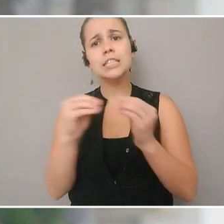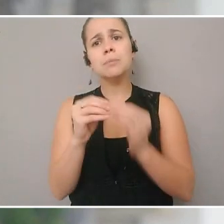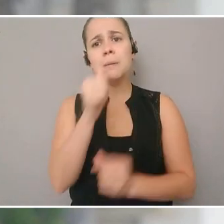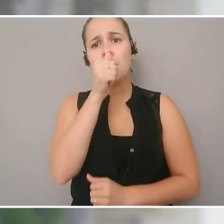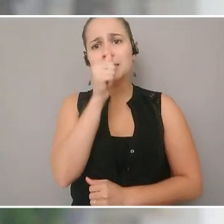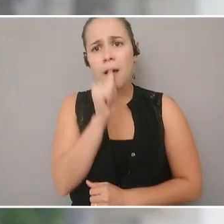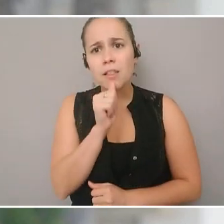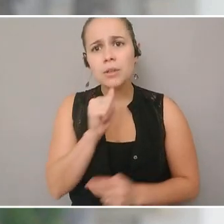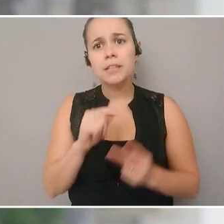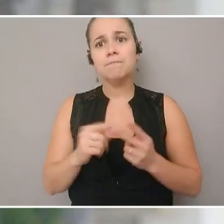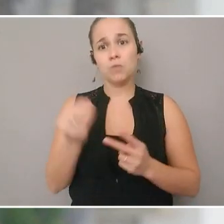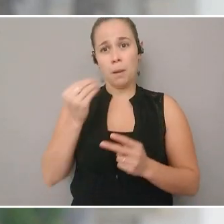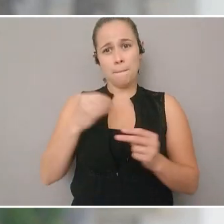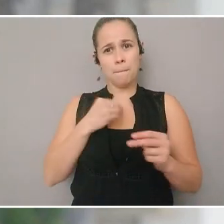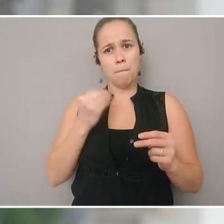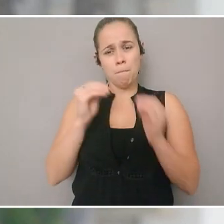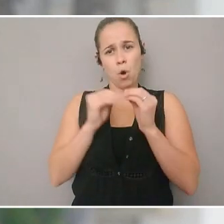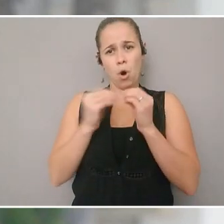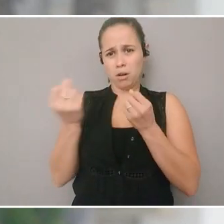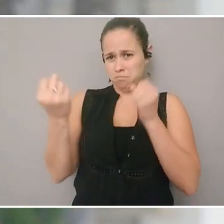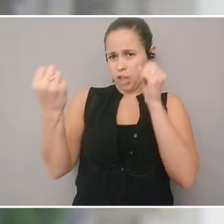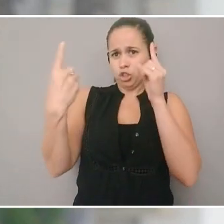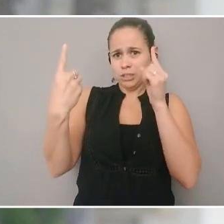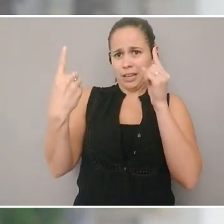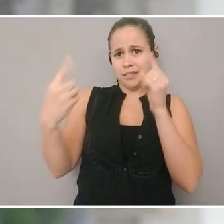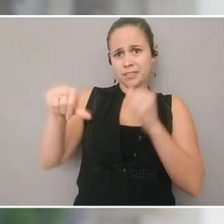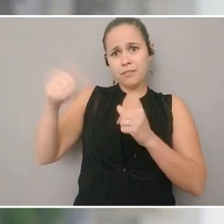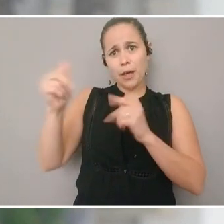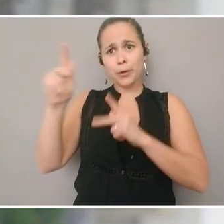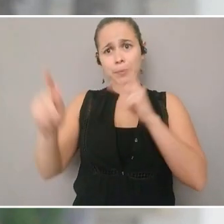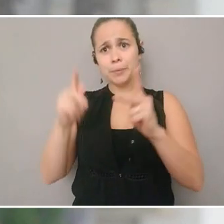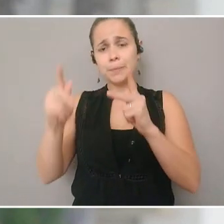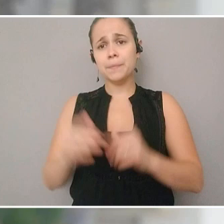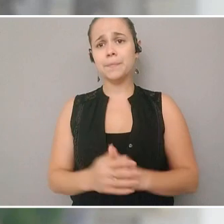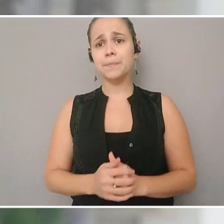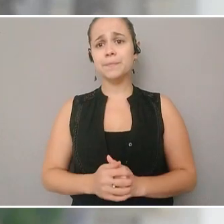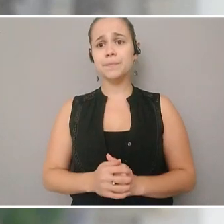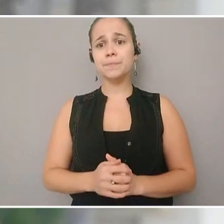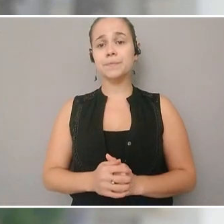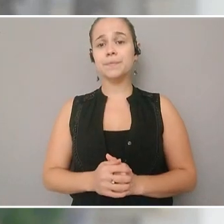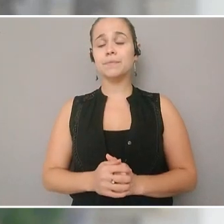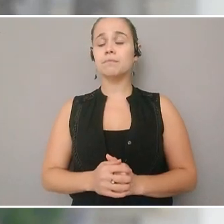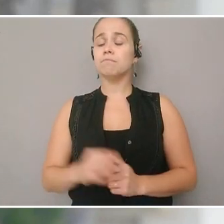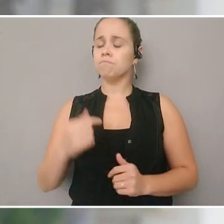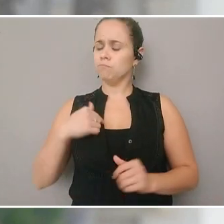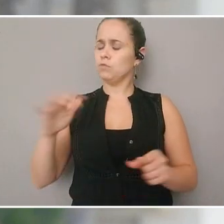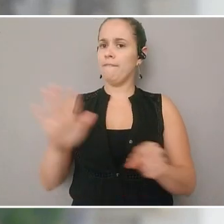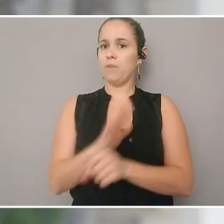comprensión del uno al otro. Nosotros totalmente